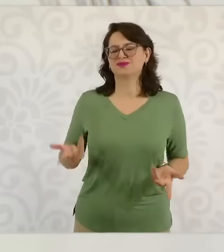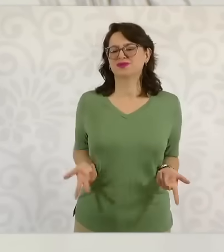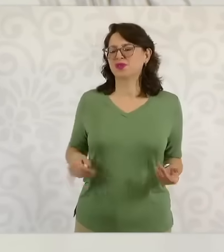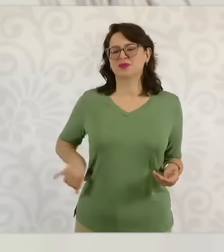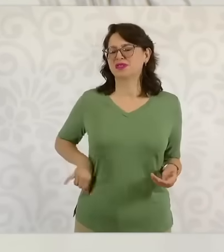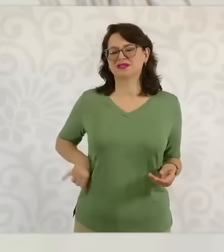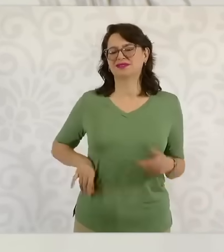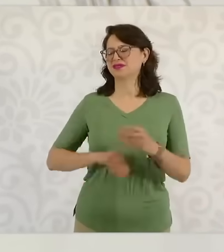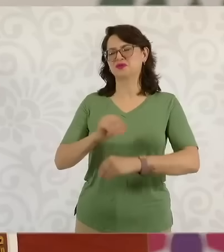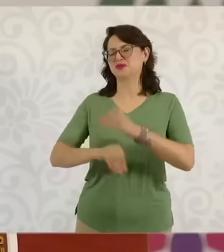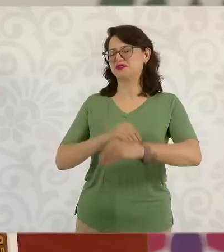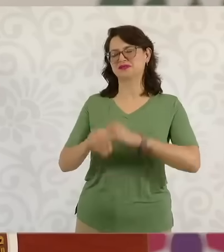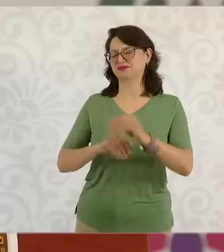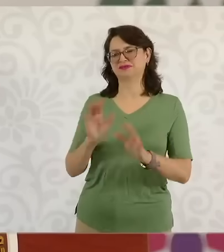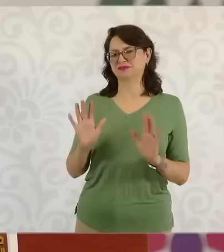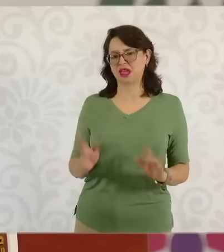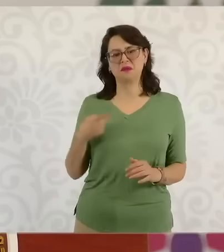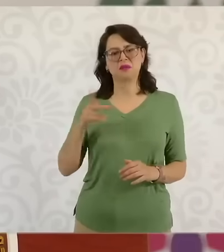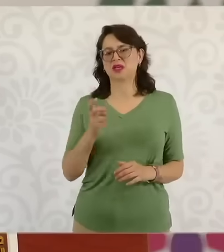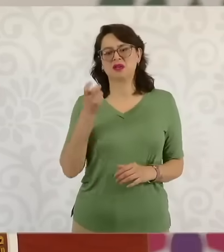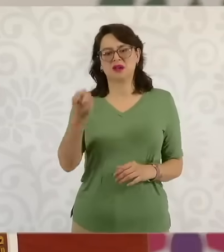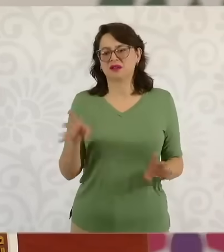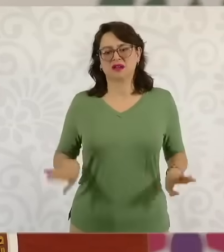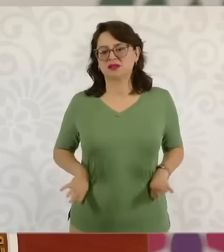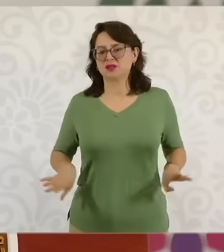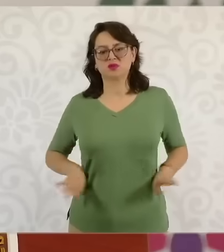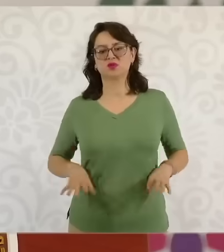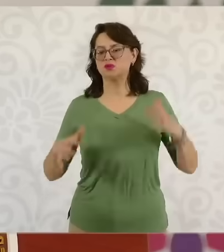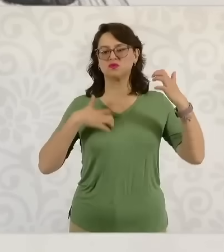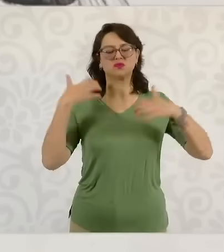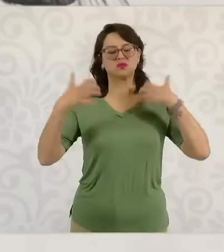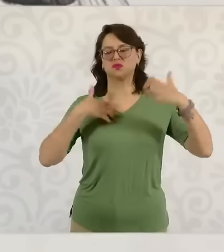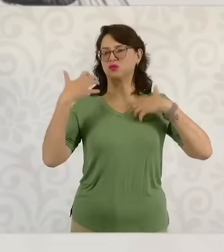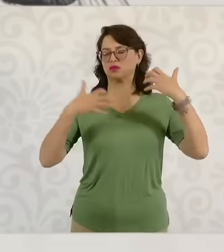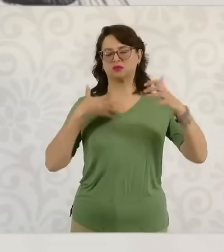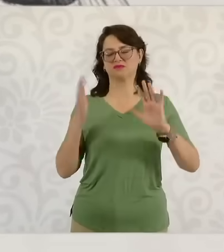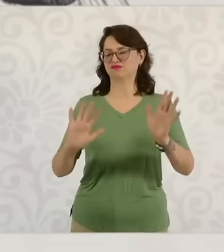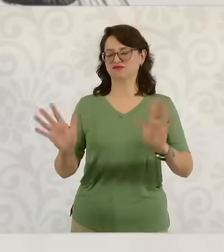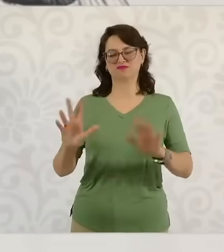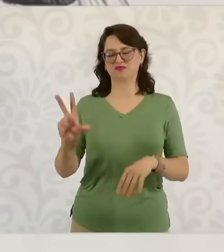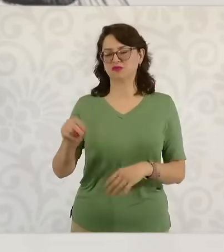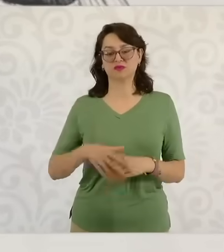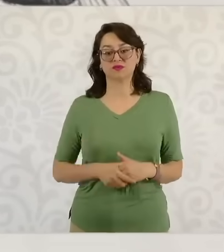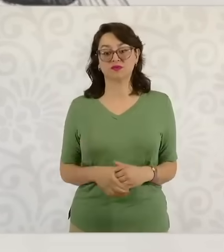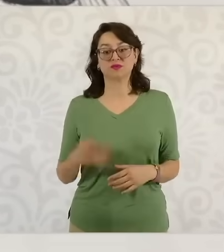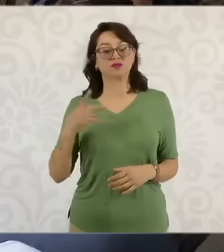pues en las formas las acciones violentas que se desarrollaron pero en ese momento era una promesa